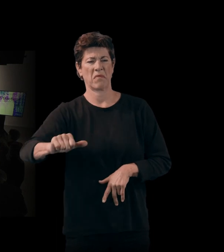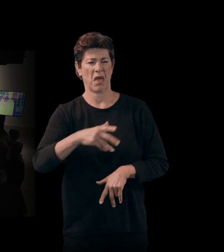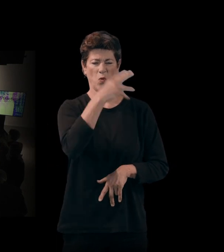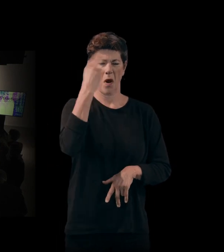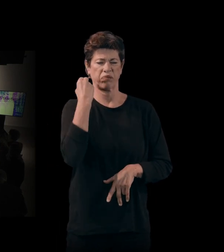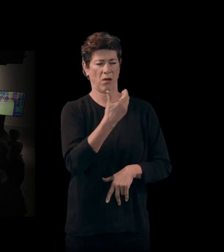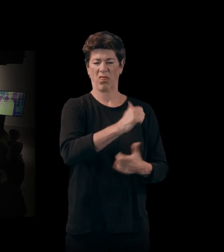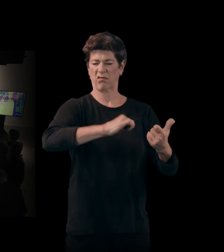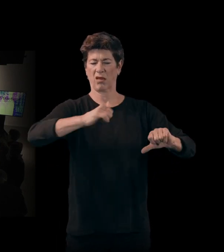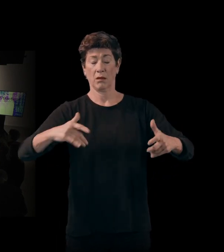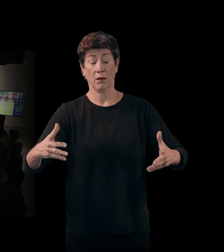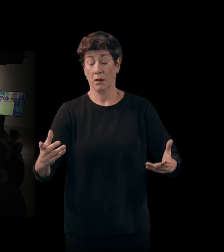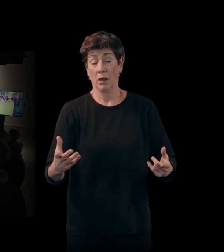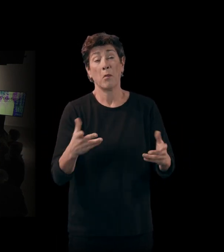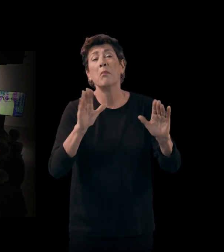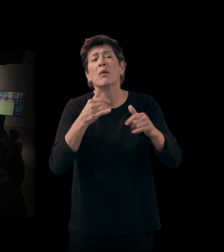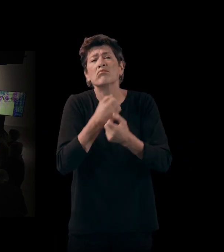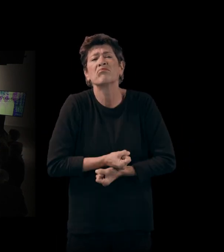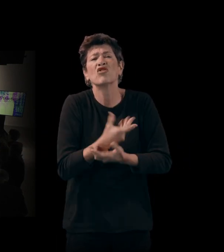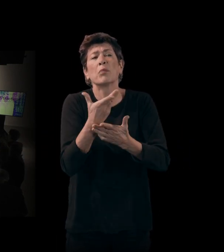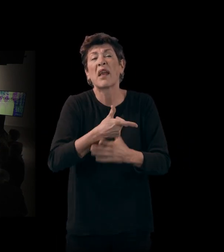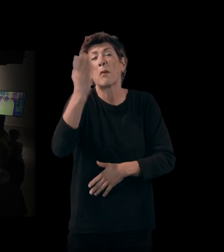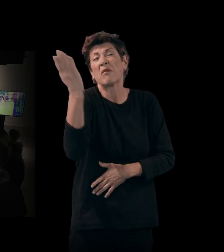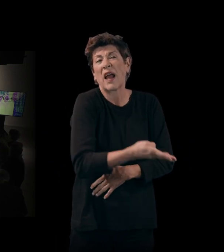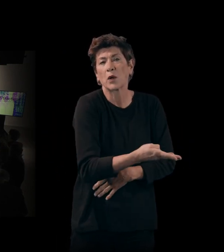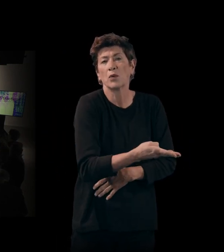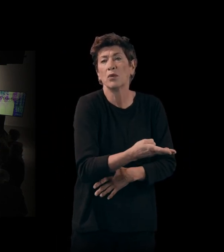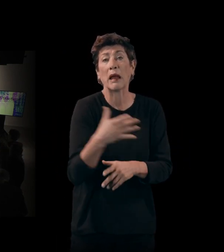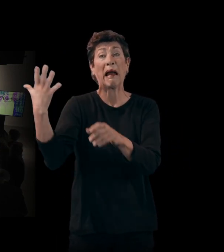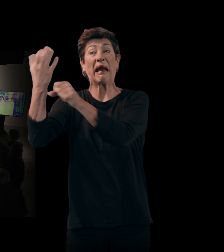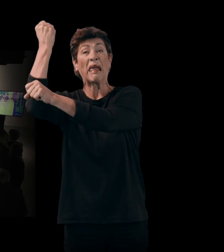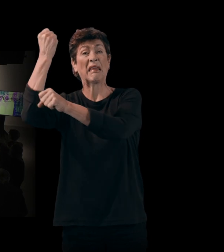Même quand je vous dis l'histoire des vaincus, j'aurais envie de me reprendre, parce que ce n'est pas une histoire de vaincus et de vainqueurs.